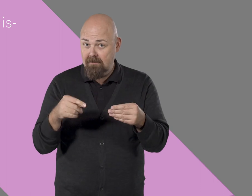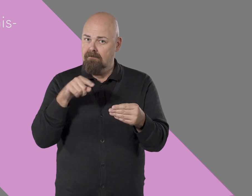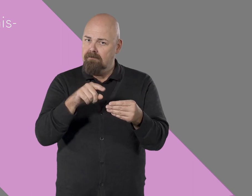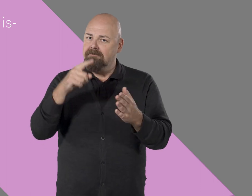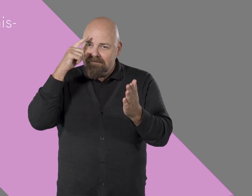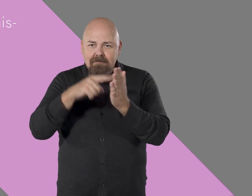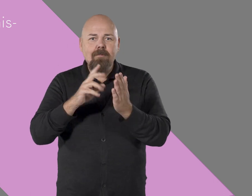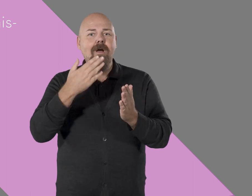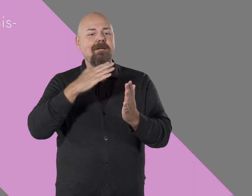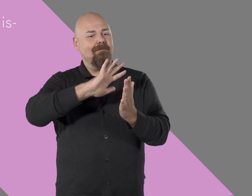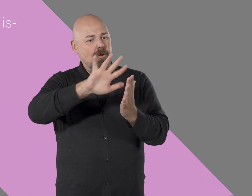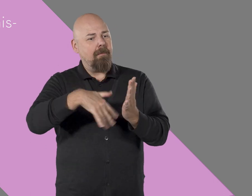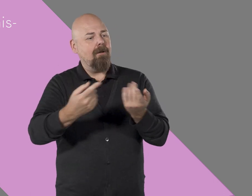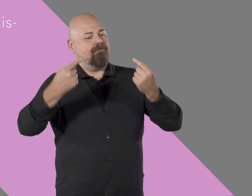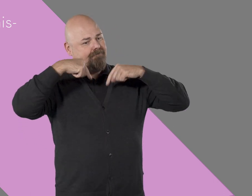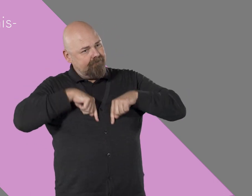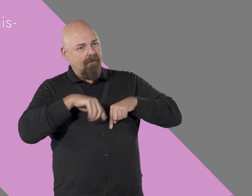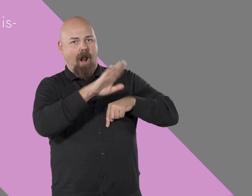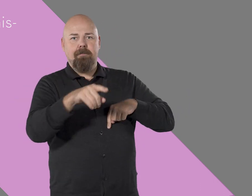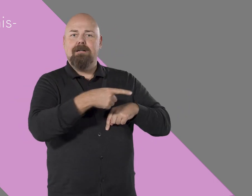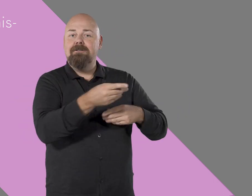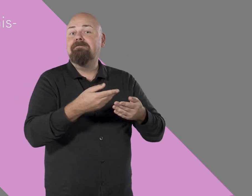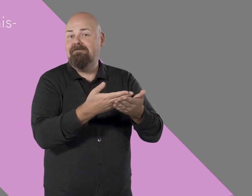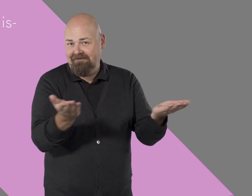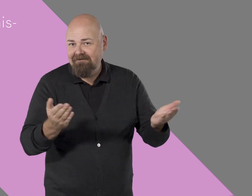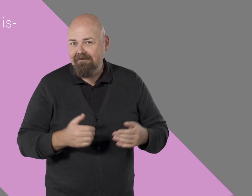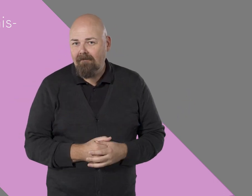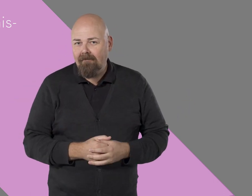joka on suunnattu nimenomaan viittomakieltä omaksuville lapsille.